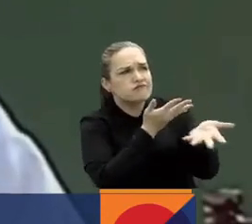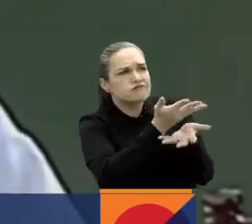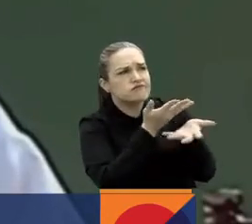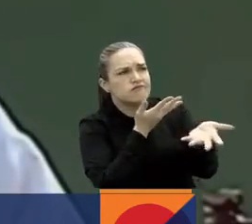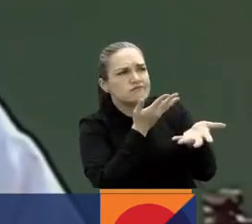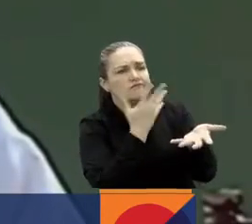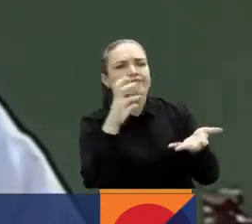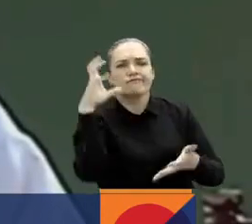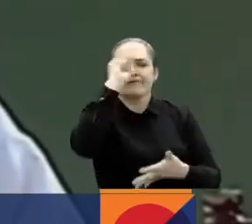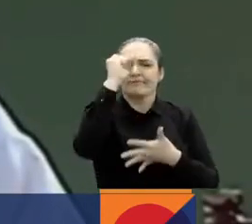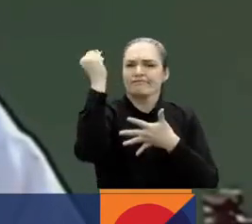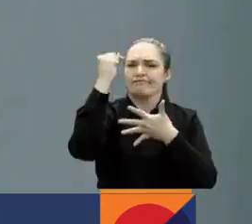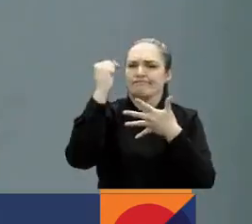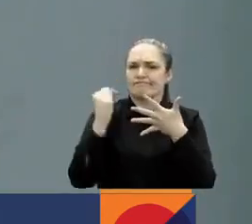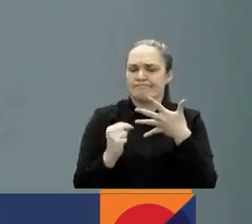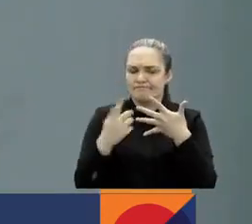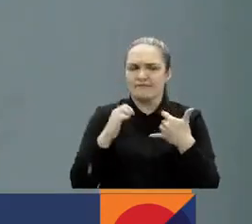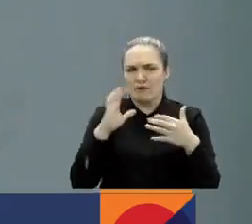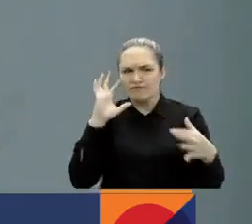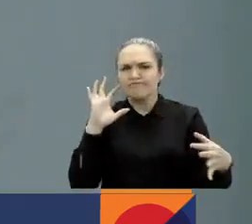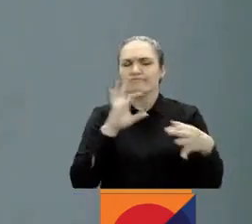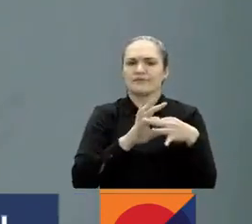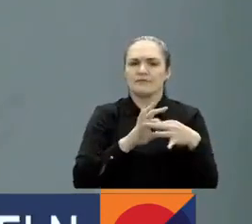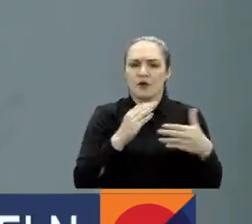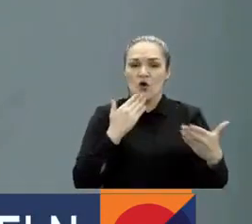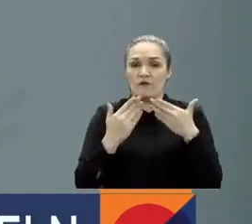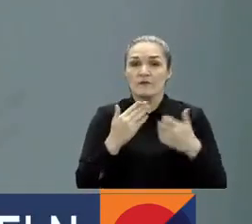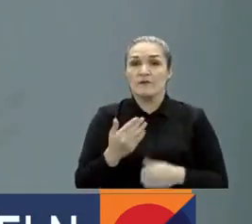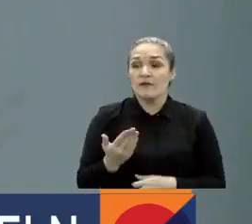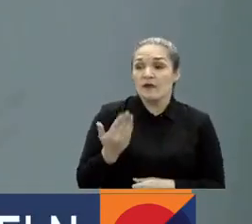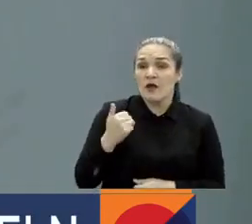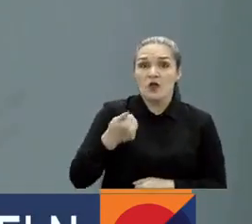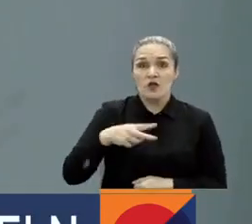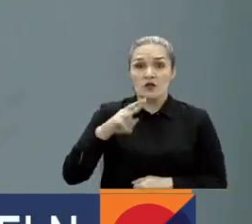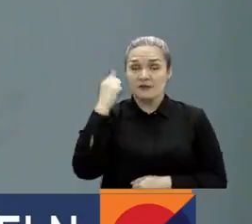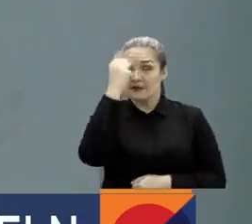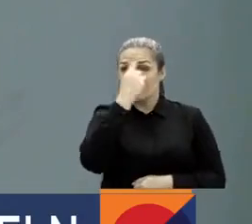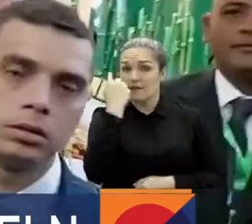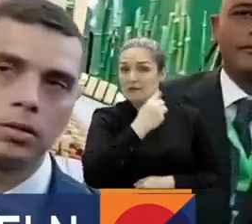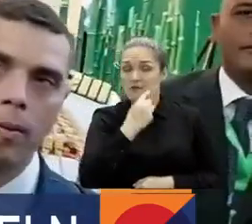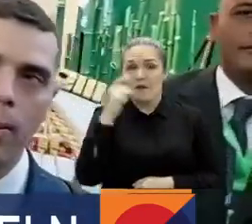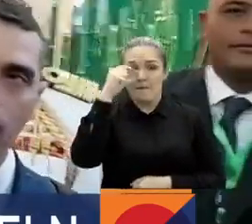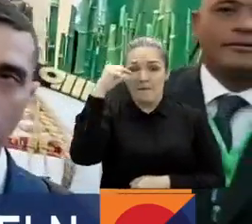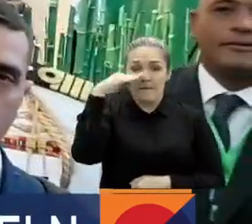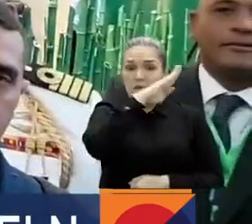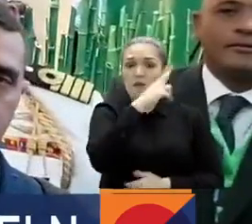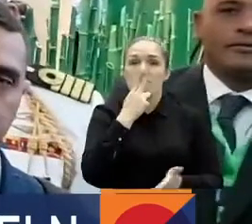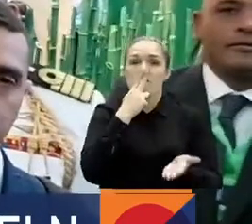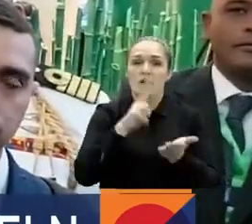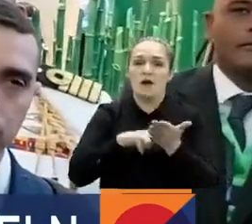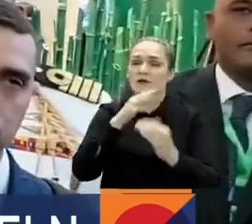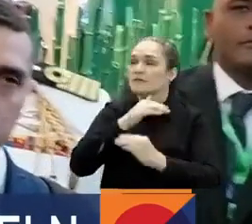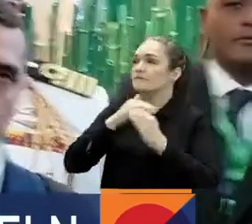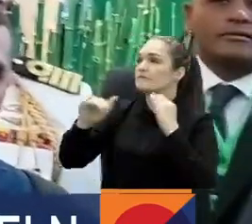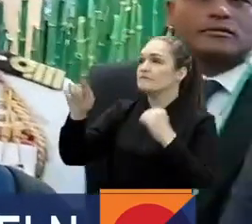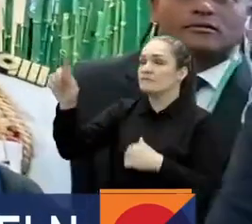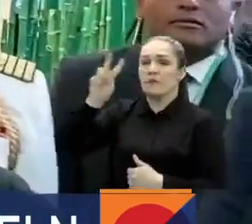DELEGACIóN EXPRESADOCOCOCOCOCOCOCOCOCOCOCO.